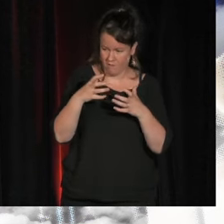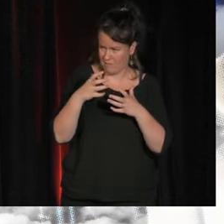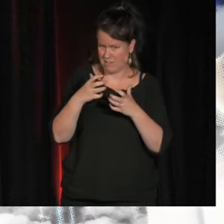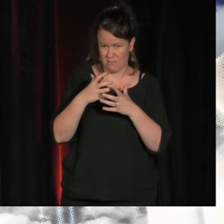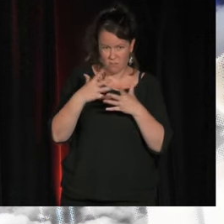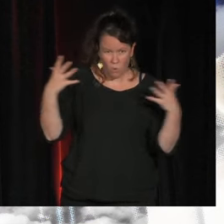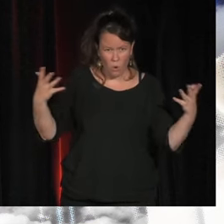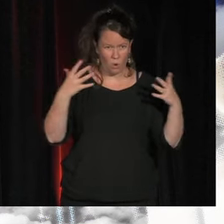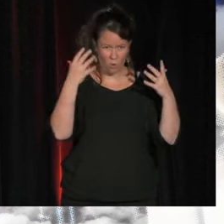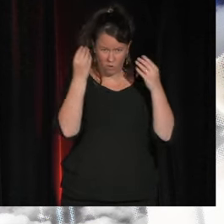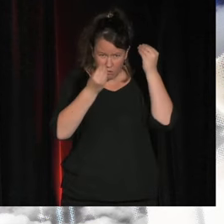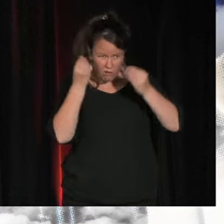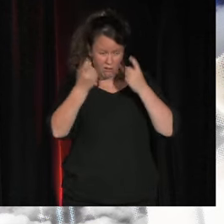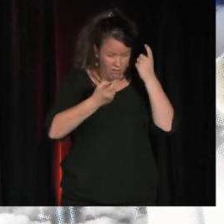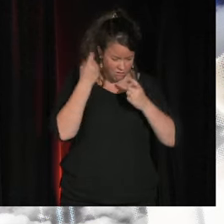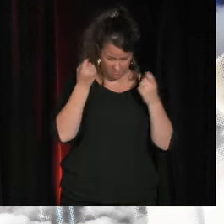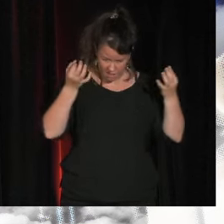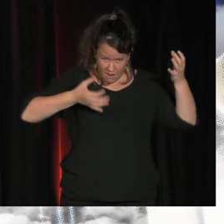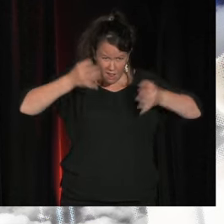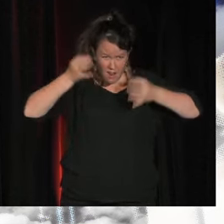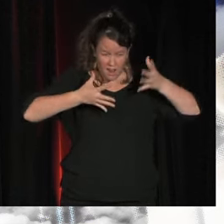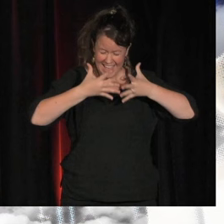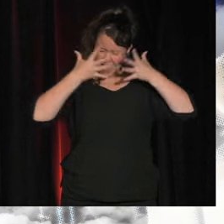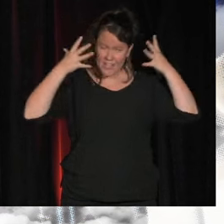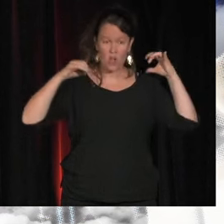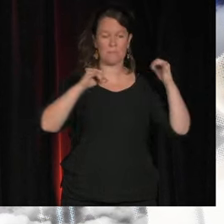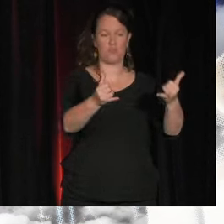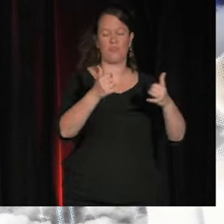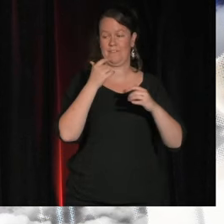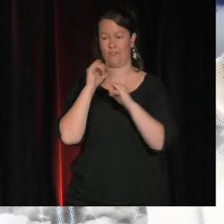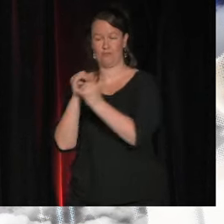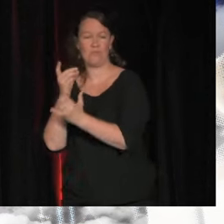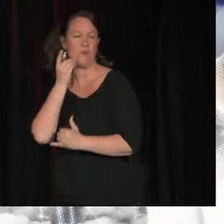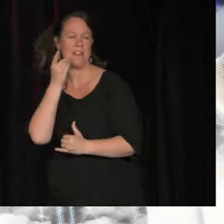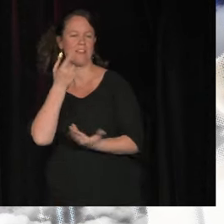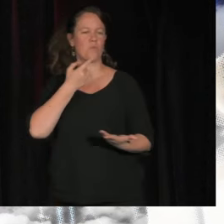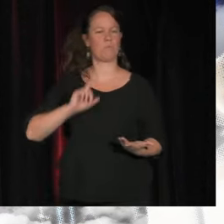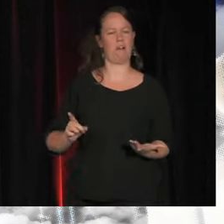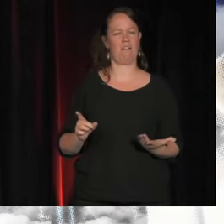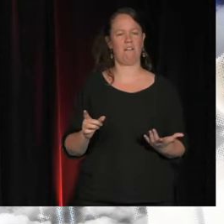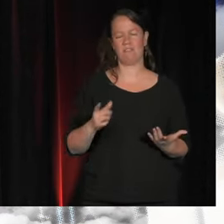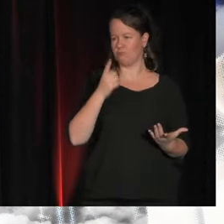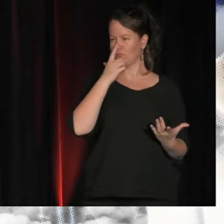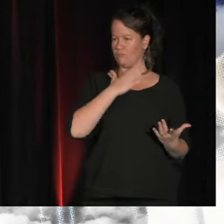sortir de gros jeux et ils n'ont pas forcément envie de sortir un jeu mobile. Tu vois, il y a aussi une espèce de fierté de se dire : "J'ai envie de bosser sur un jeu Blizzard" et les jeux Blizzard,